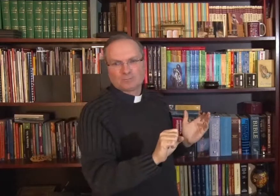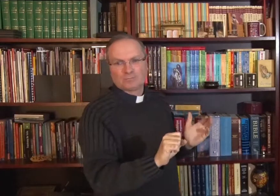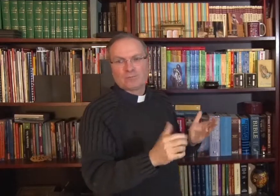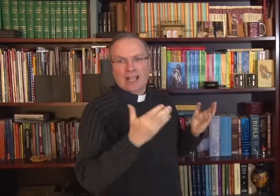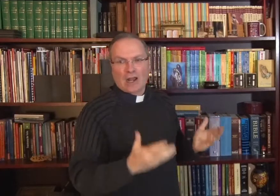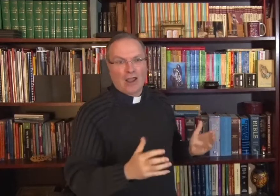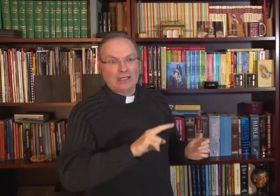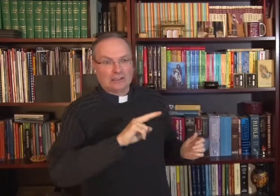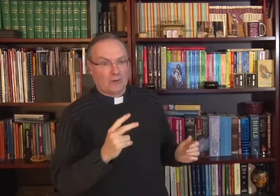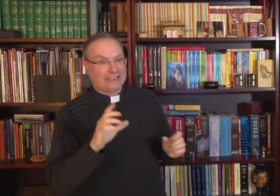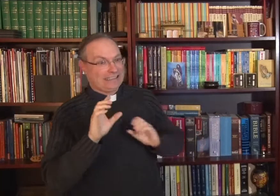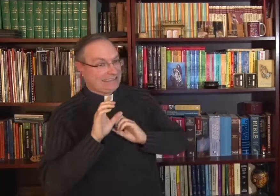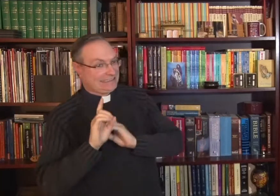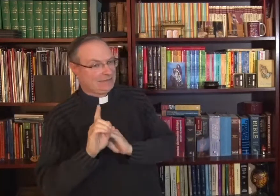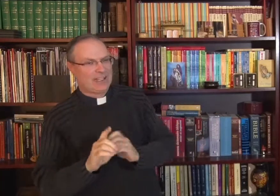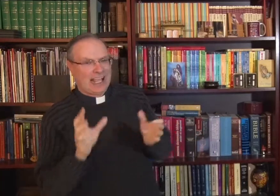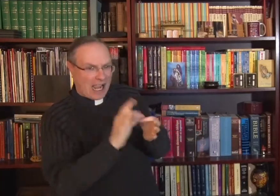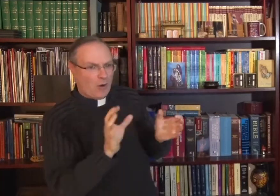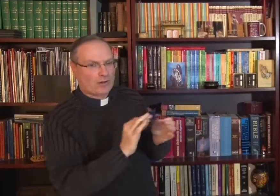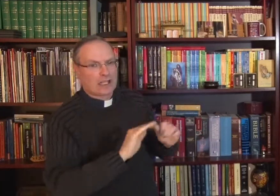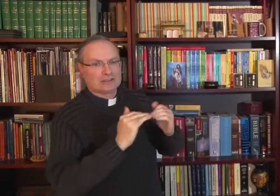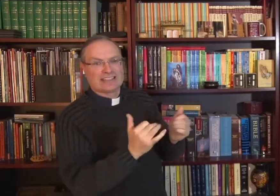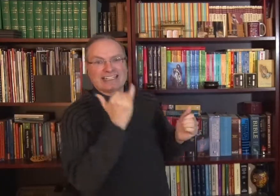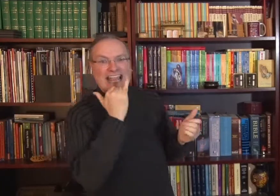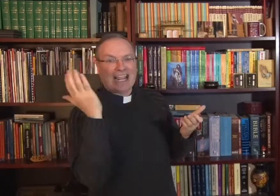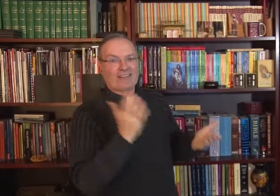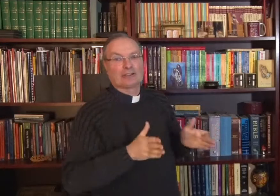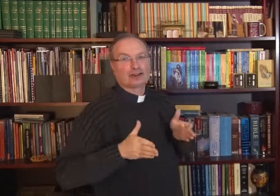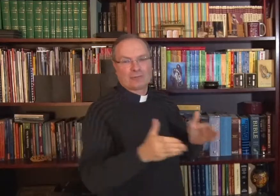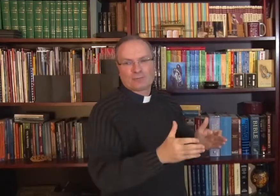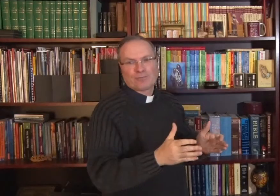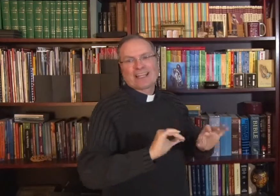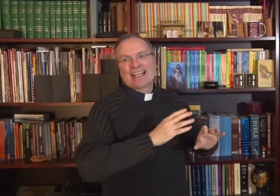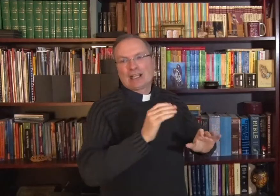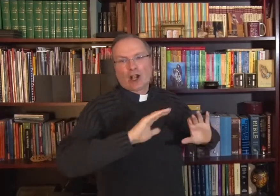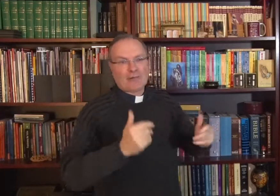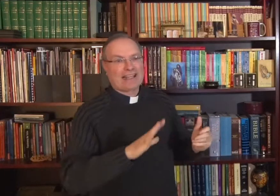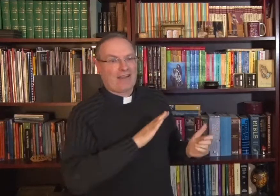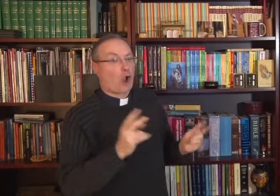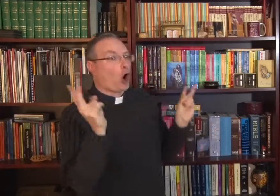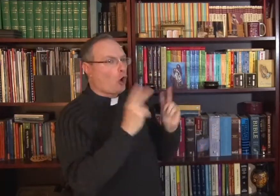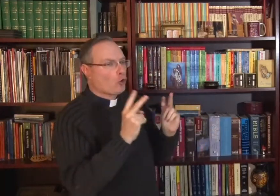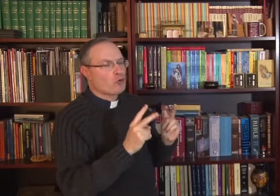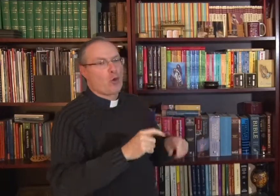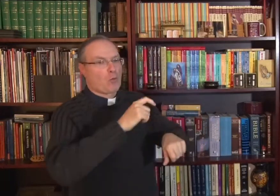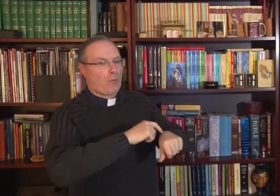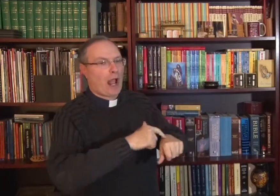Alors les deux disciples racontèrent ce qui leur était arrivé en chemin et comment ils l’avaient reconnu au moment